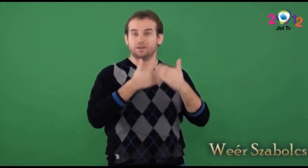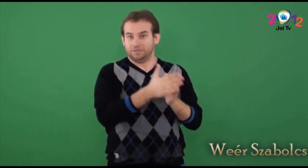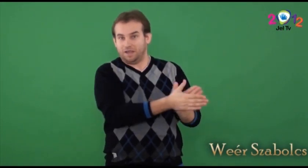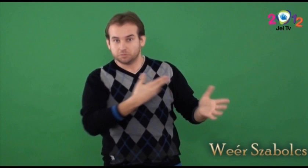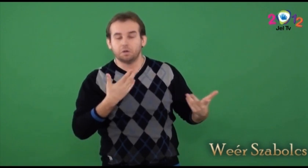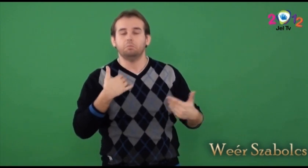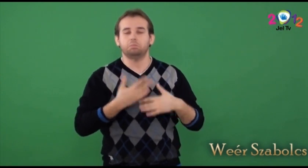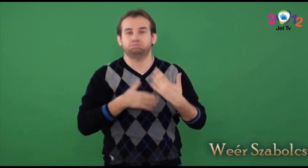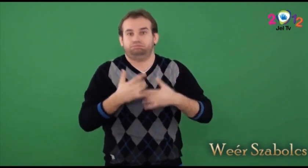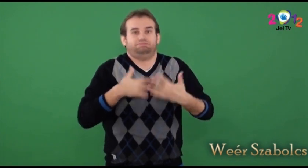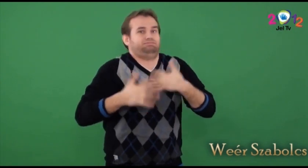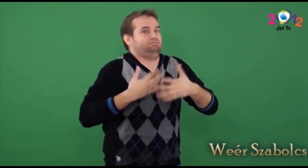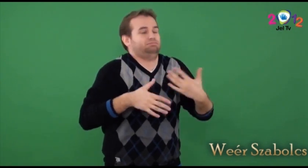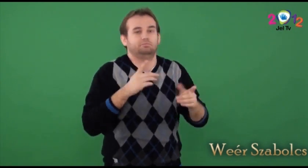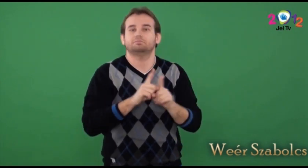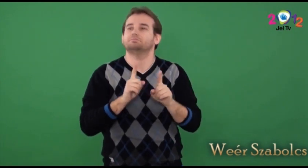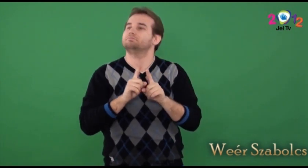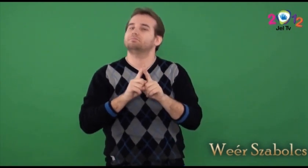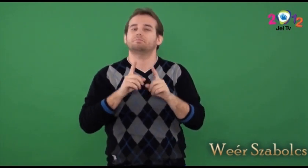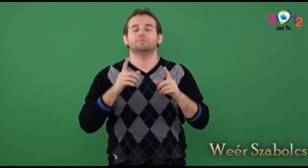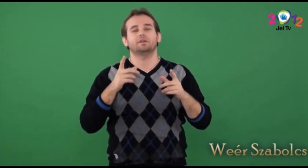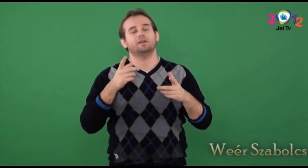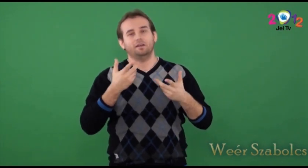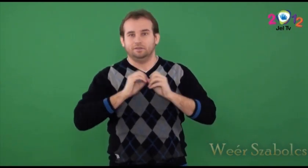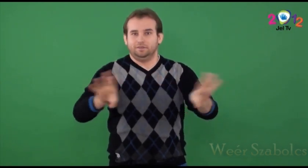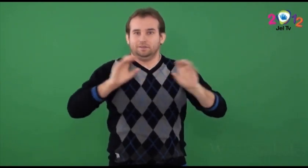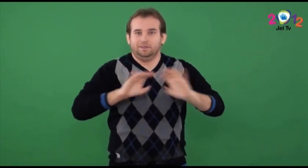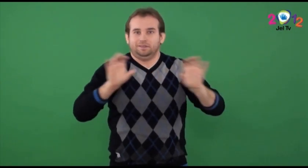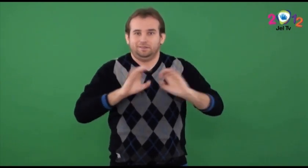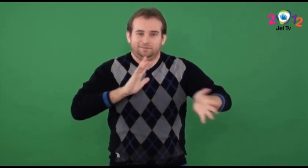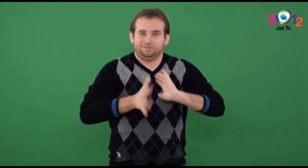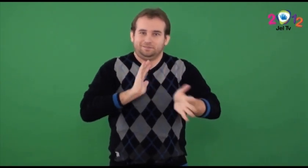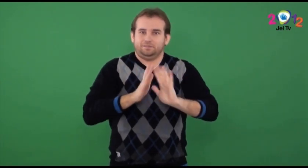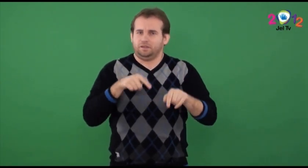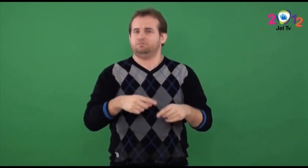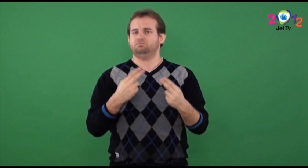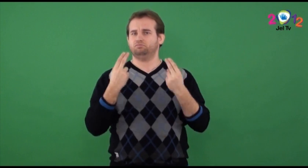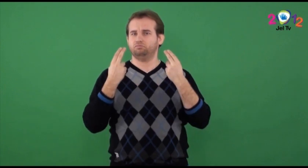Májusban kezdtünk, azóta folyamatosan sugározzuk a JelTv-t. Ez fontos.